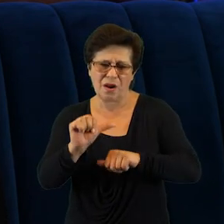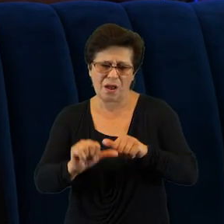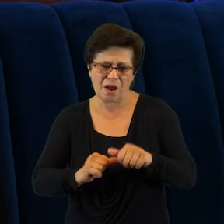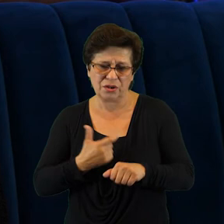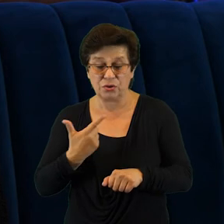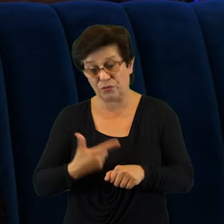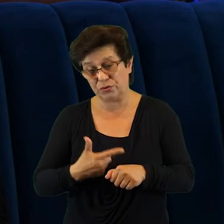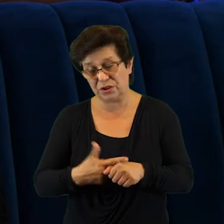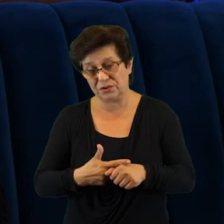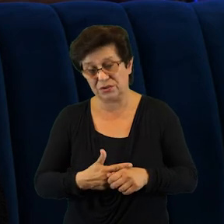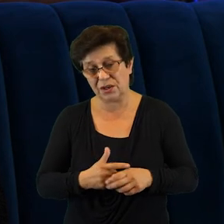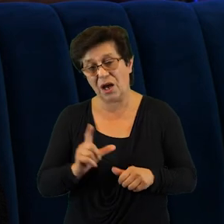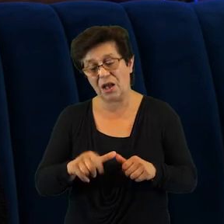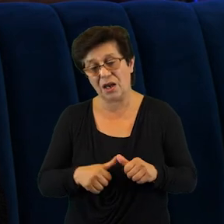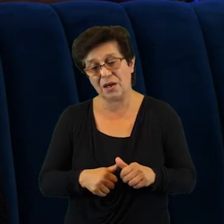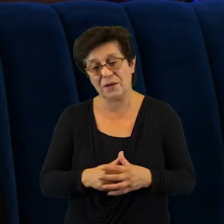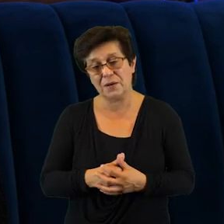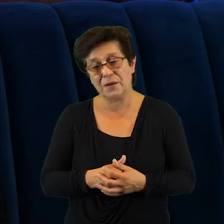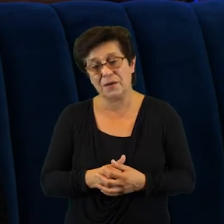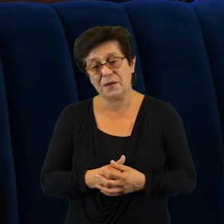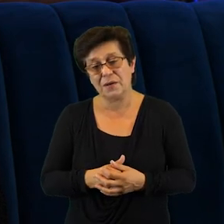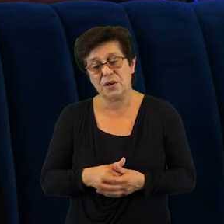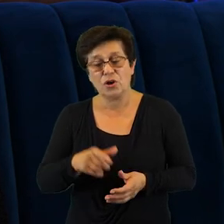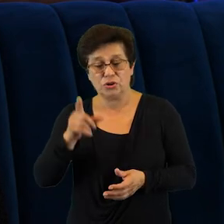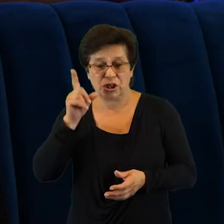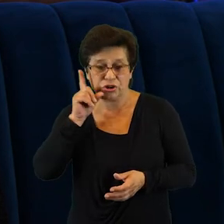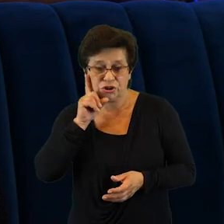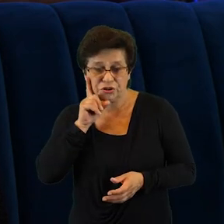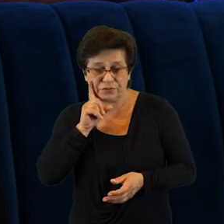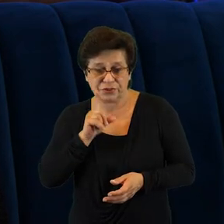ale rzeczywiście Maria Morska,